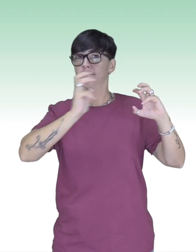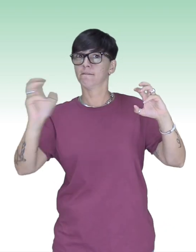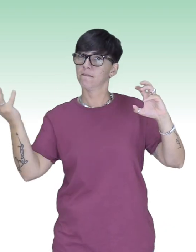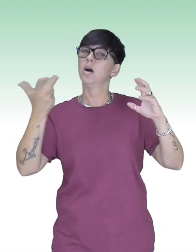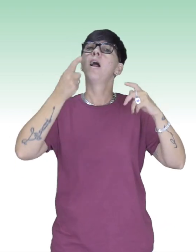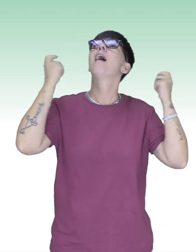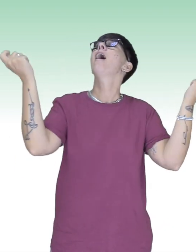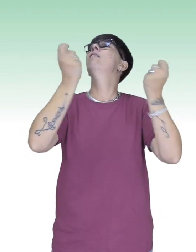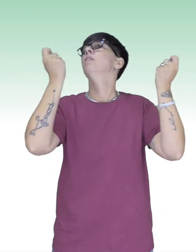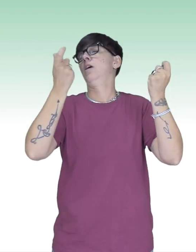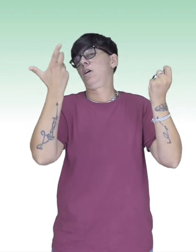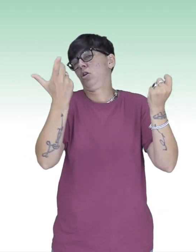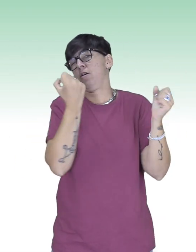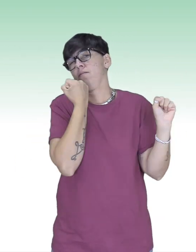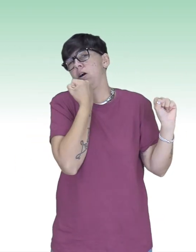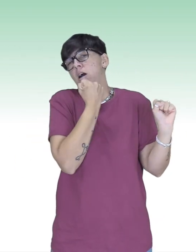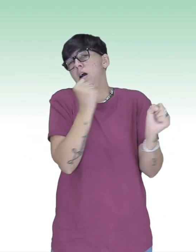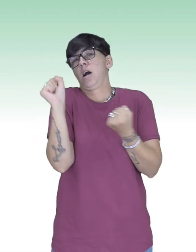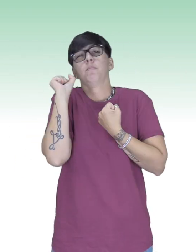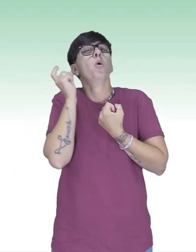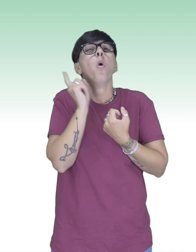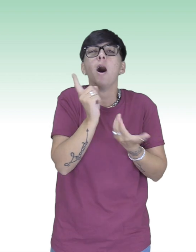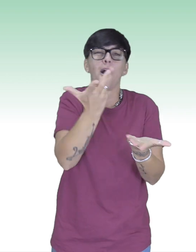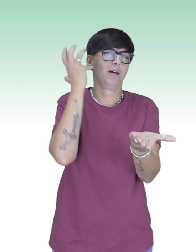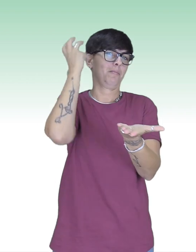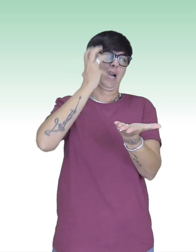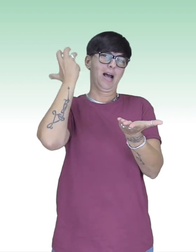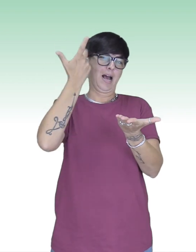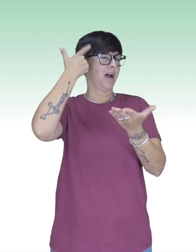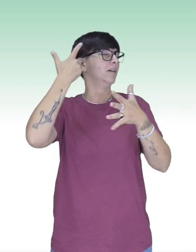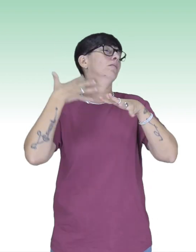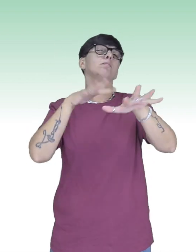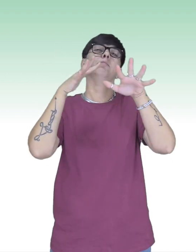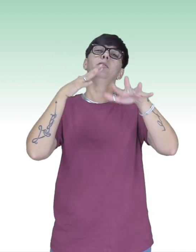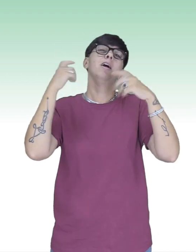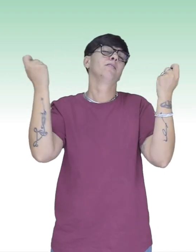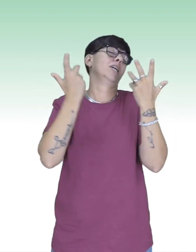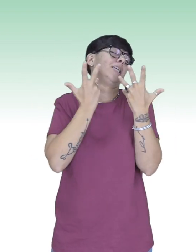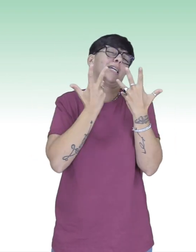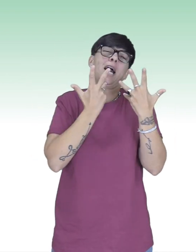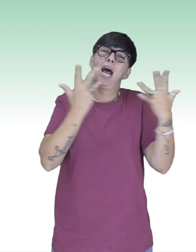attraverso eventi come il Pride,